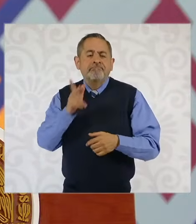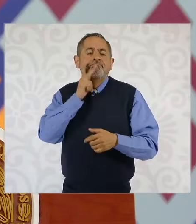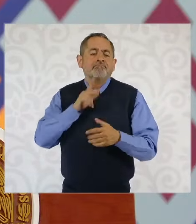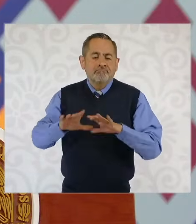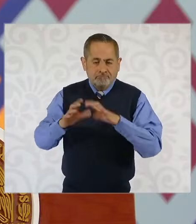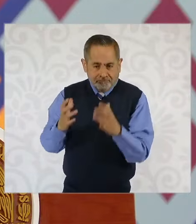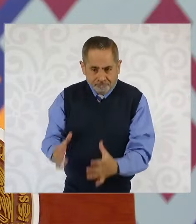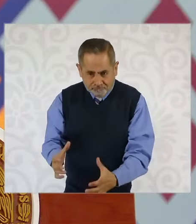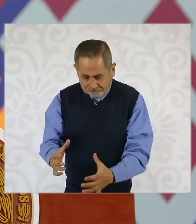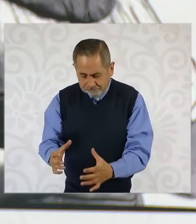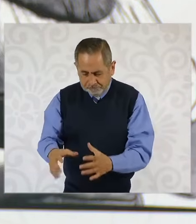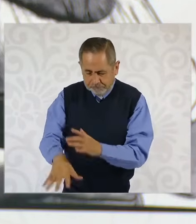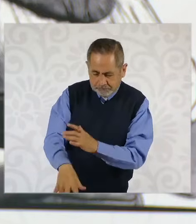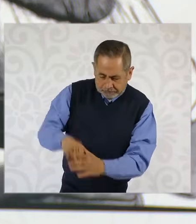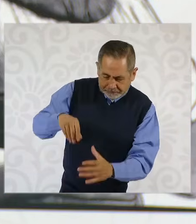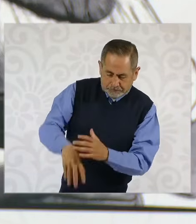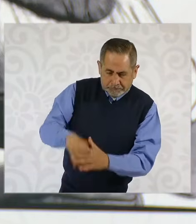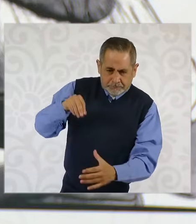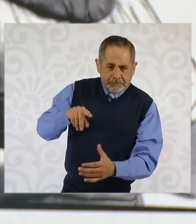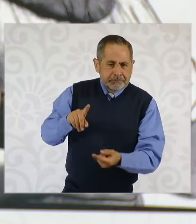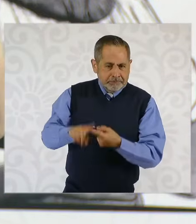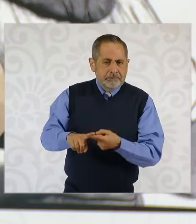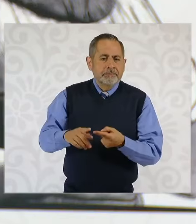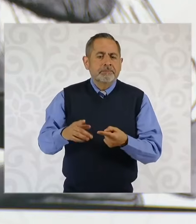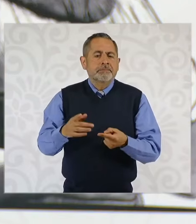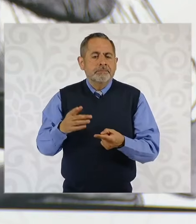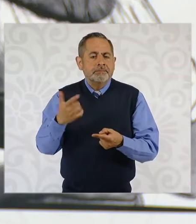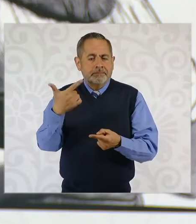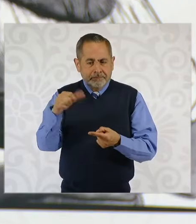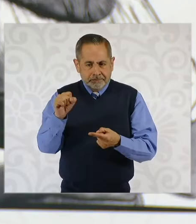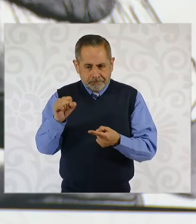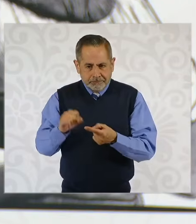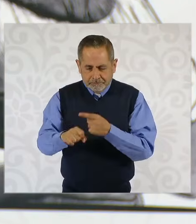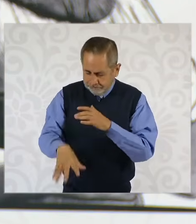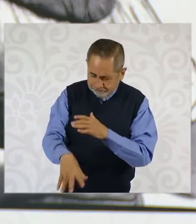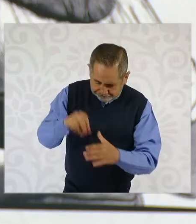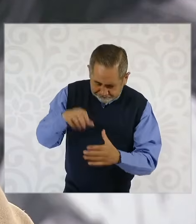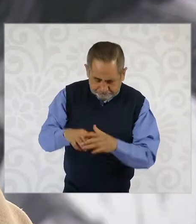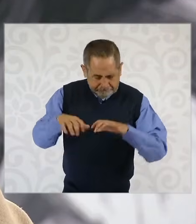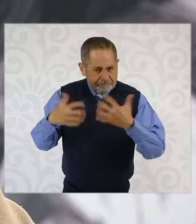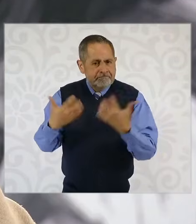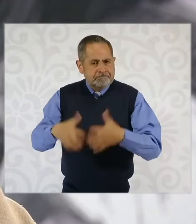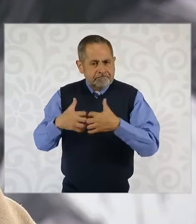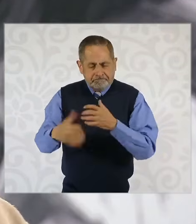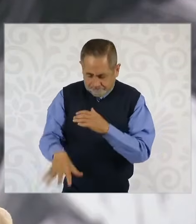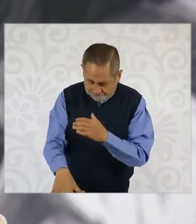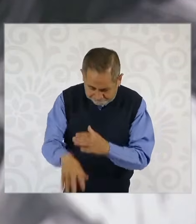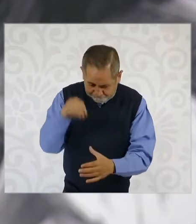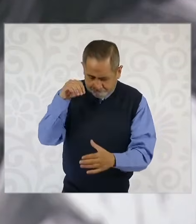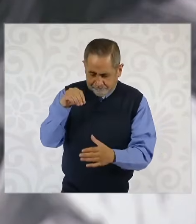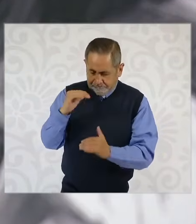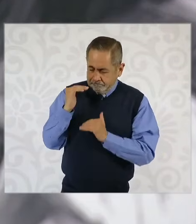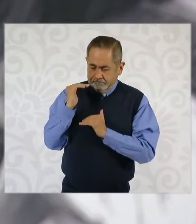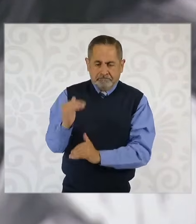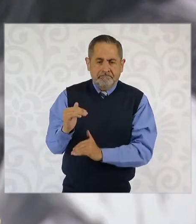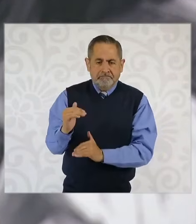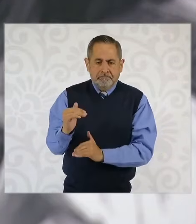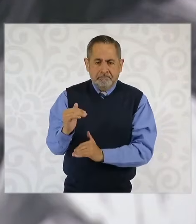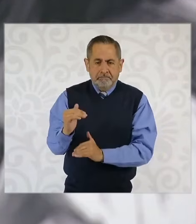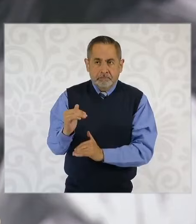es digamos y de gas que es la principal función de Pemex No más por qué Porque no queremos contaminar